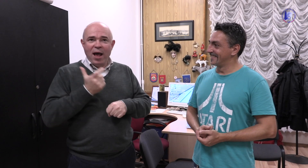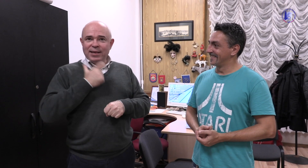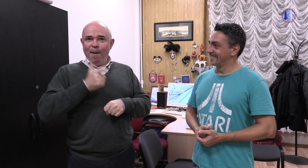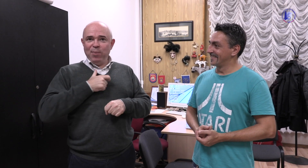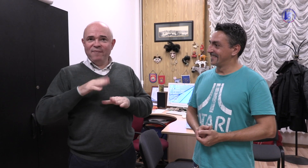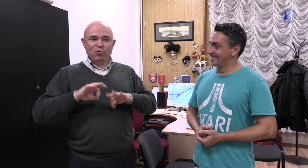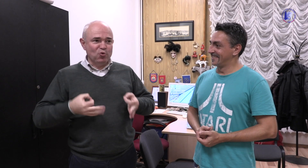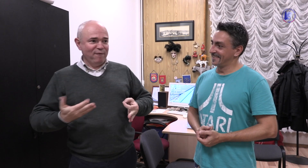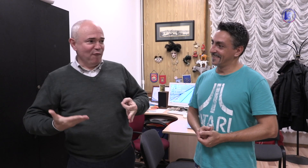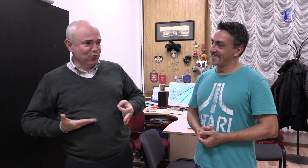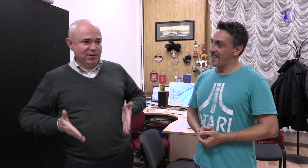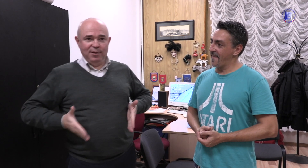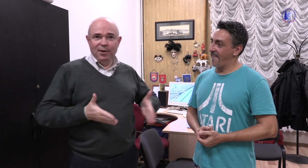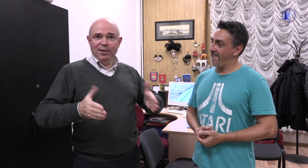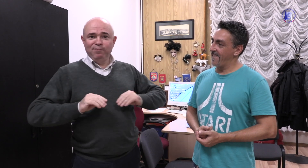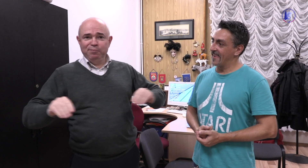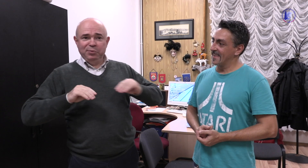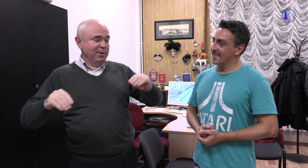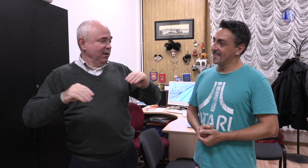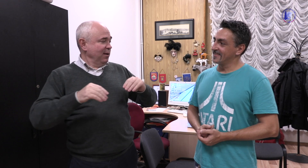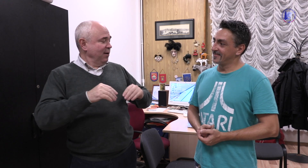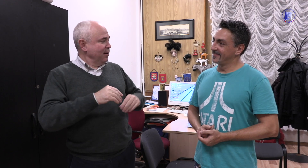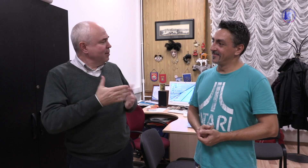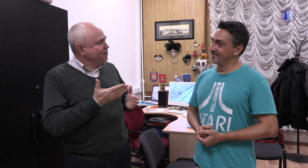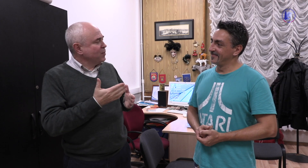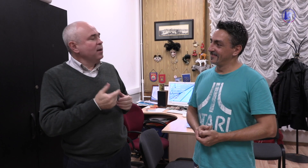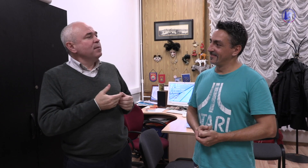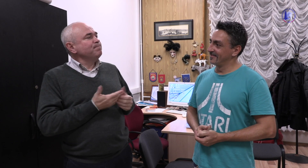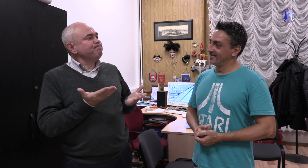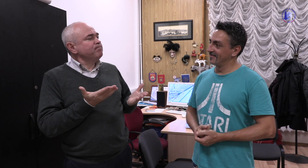Действительно, он нашёл себя в искусстве, жизни, преподавании…